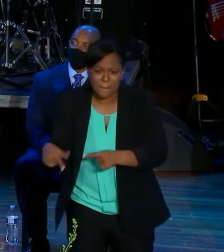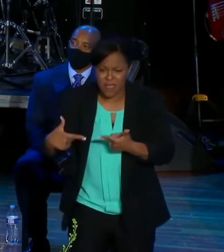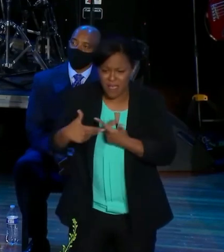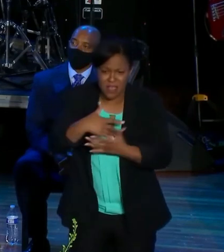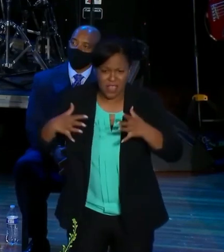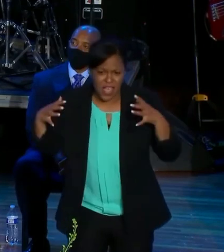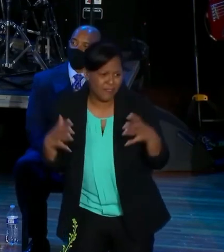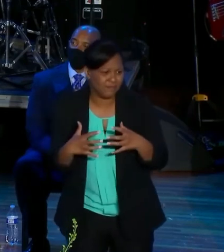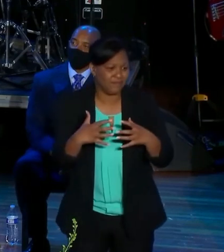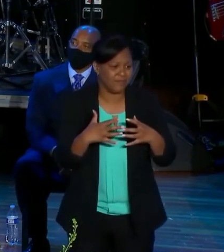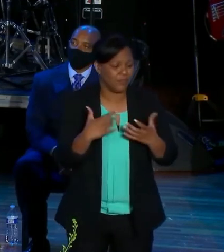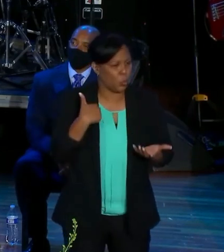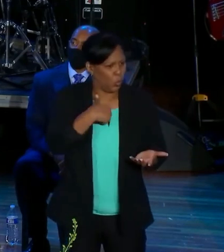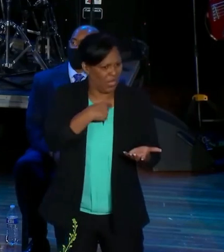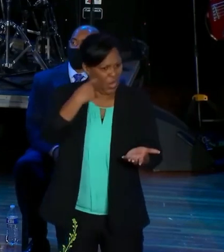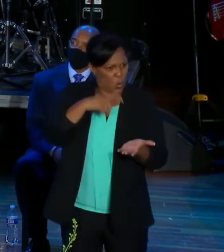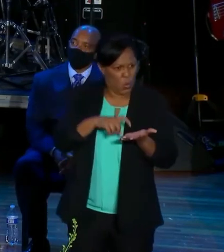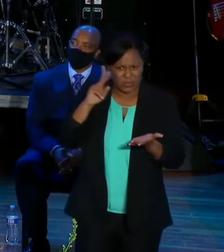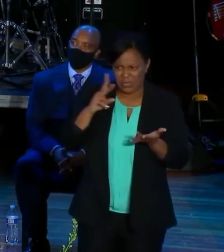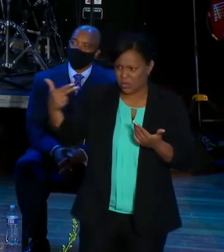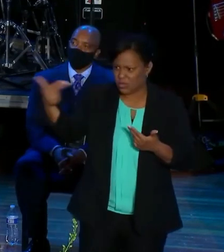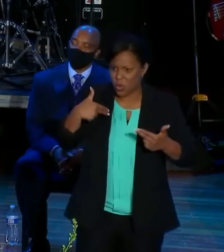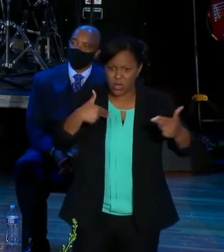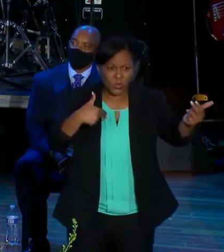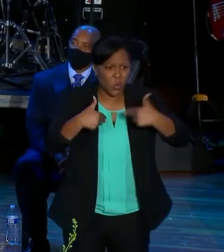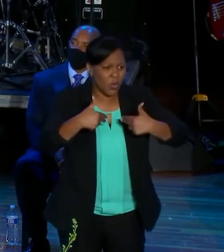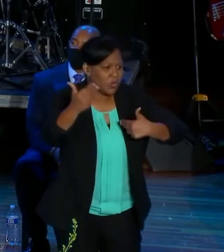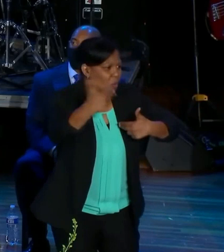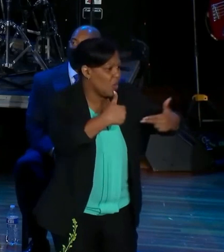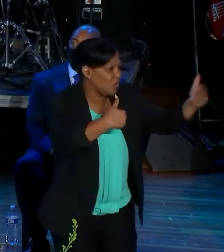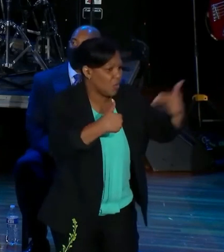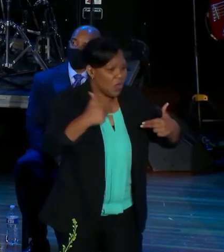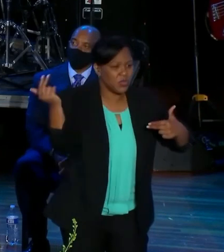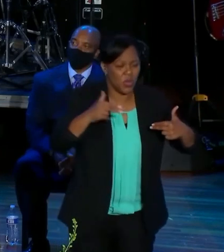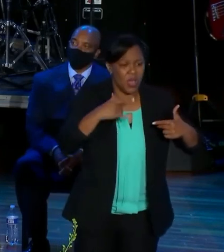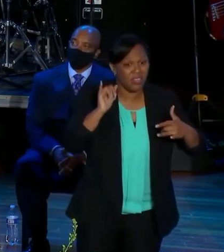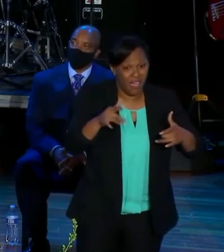Och vi tog flyget härifrån i torsdags , och när jag stod där på platsen